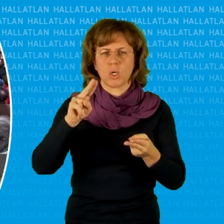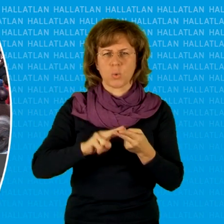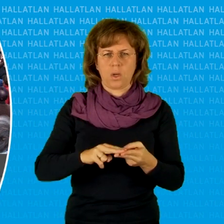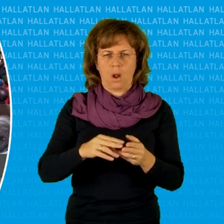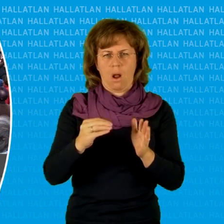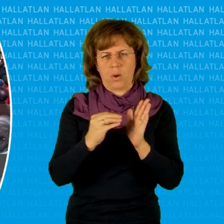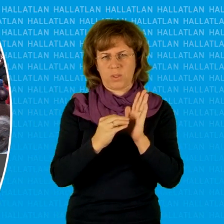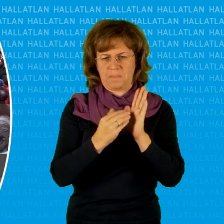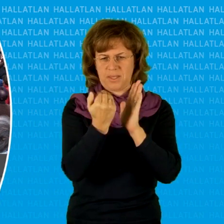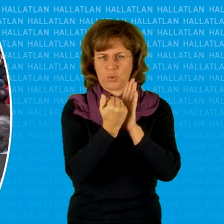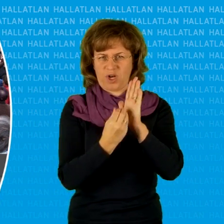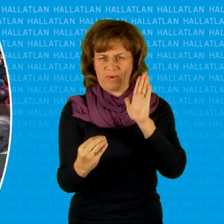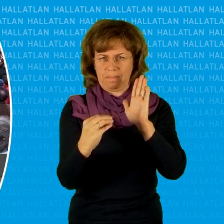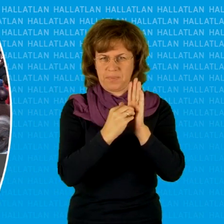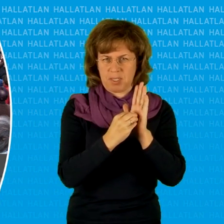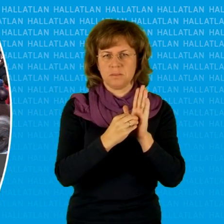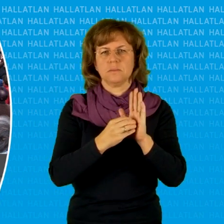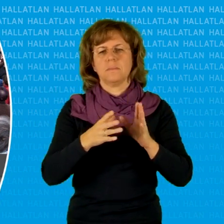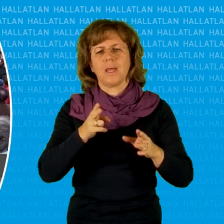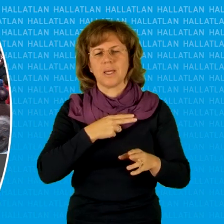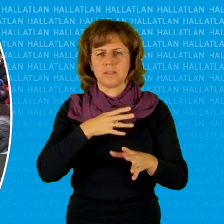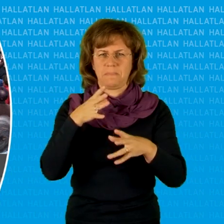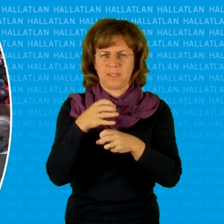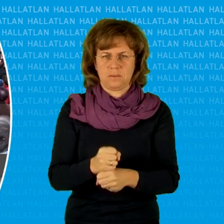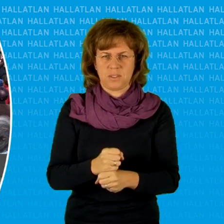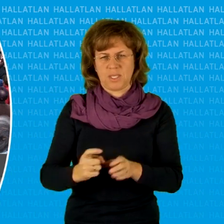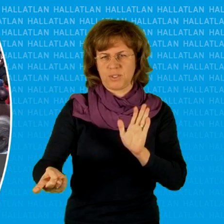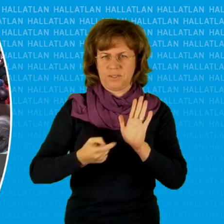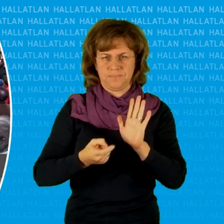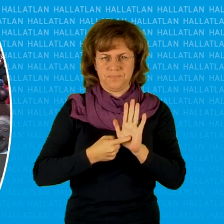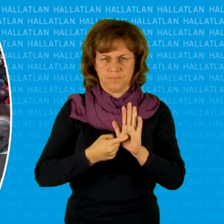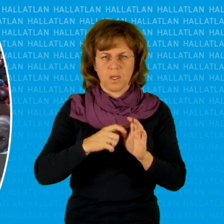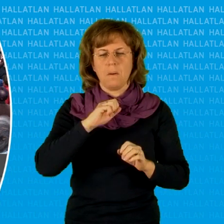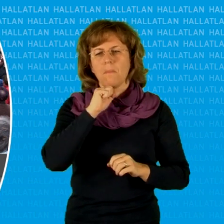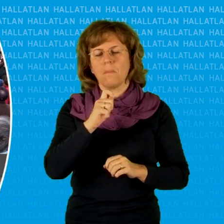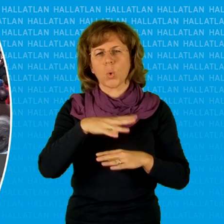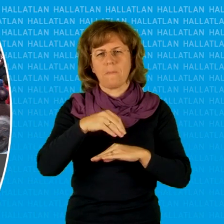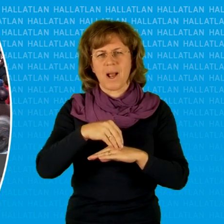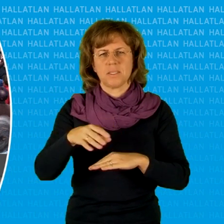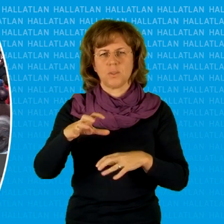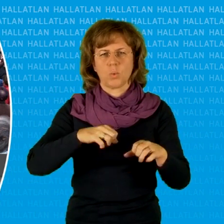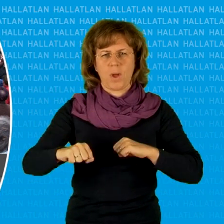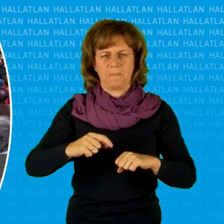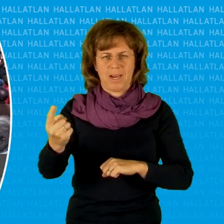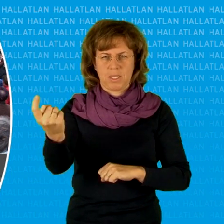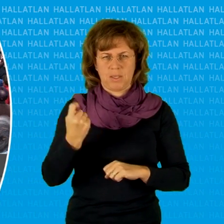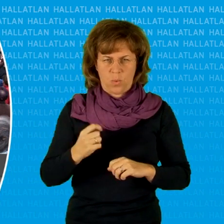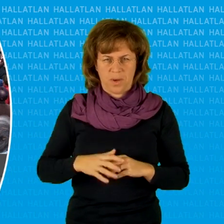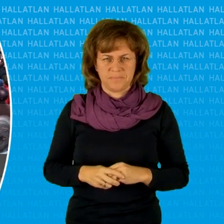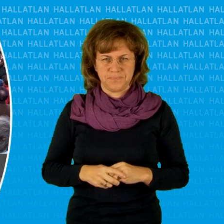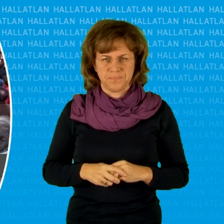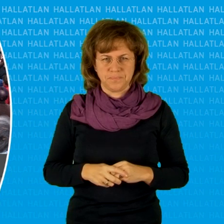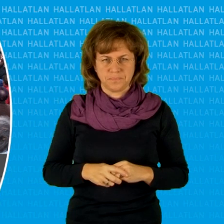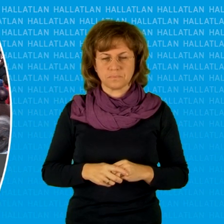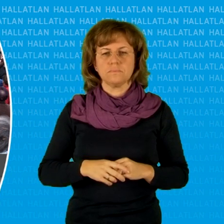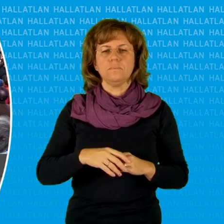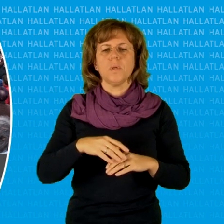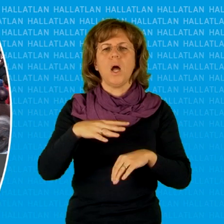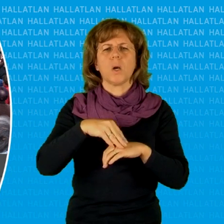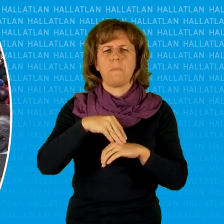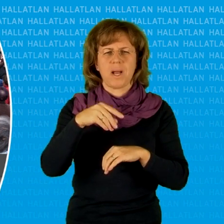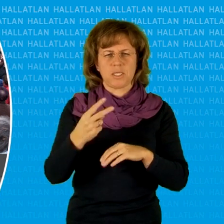a magyarság jogainak alkotmányos elismerését követelték a román kormánytól.